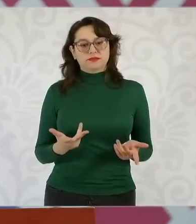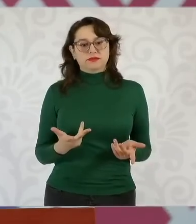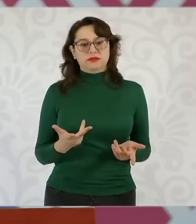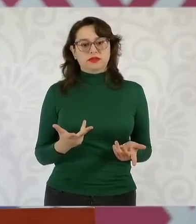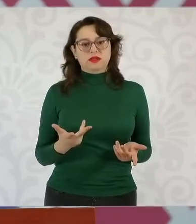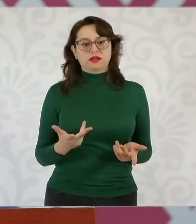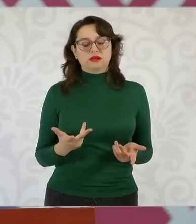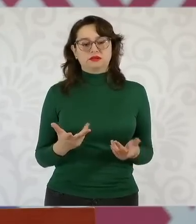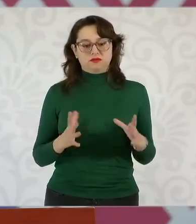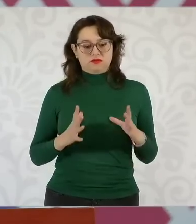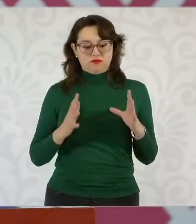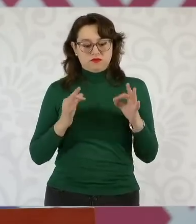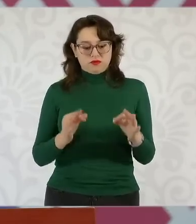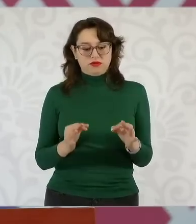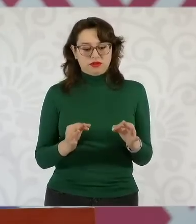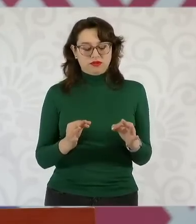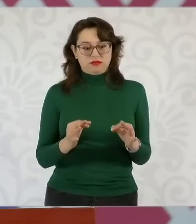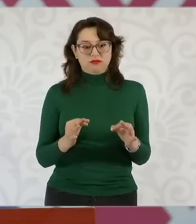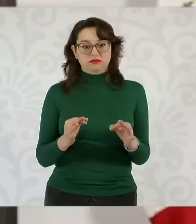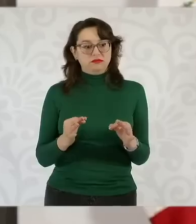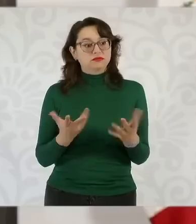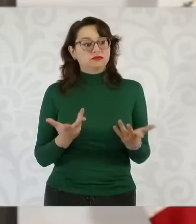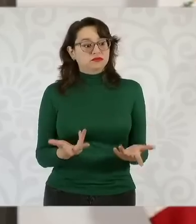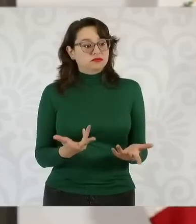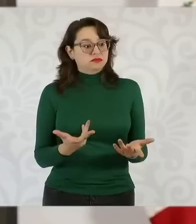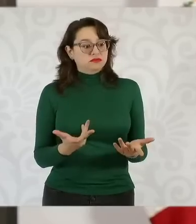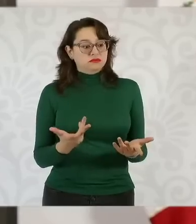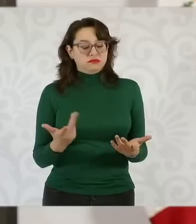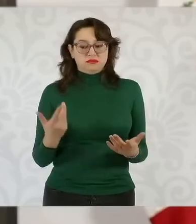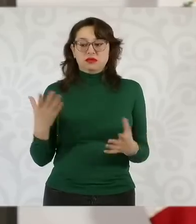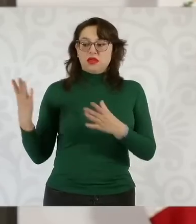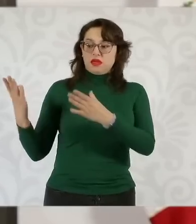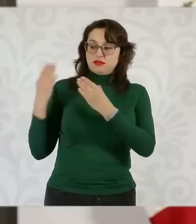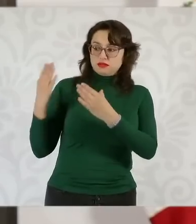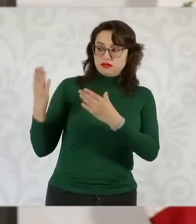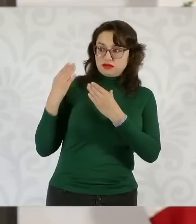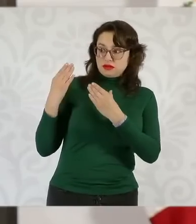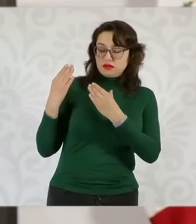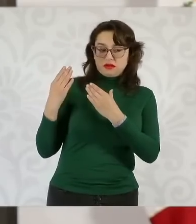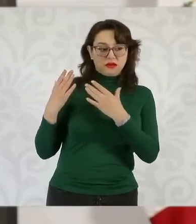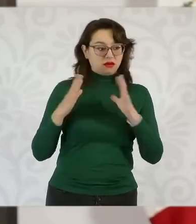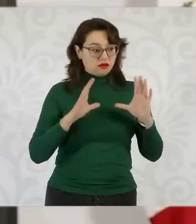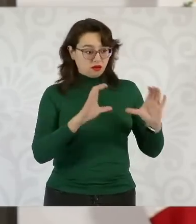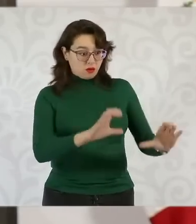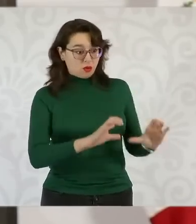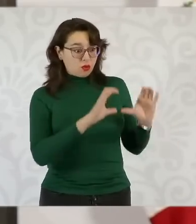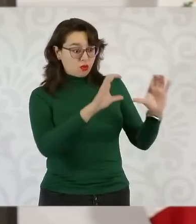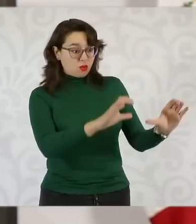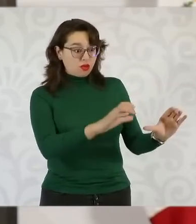fundadores es de si cuidamos nosotros a nuestros asociados ellos cuidan a nuestros clientes y